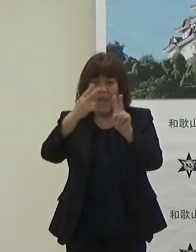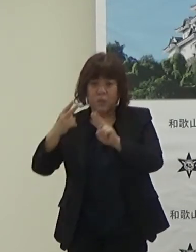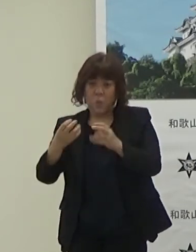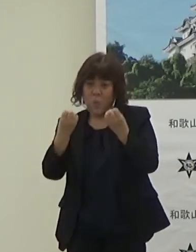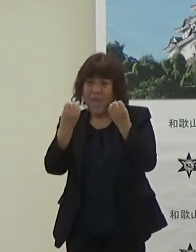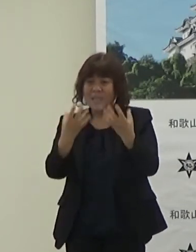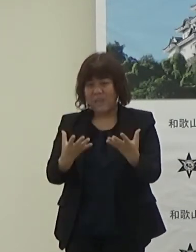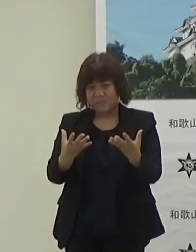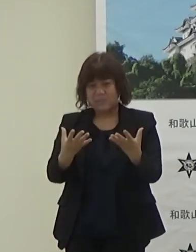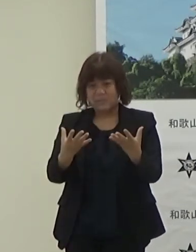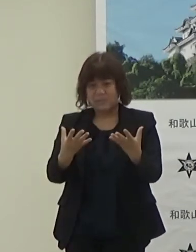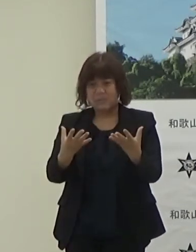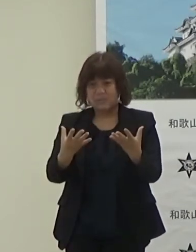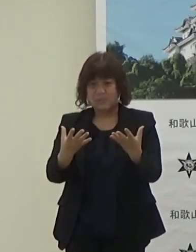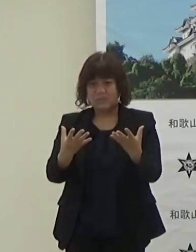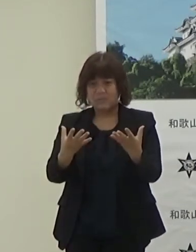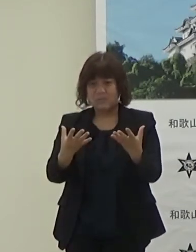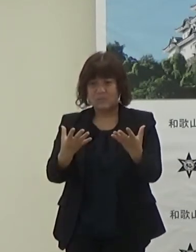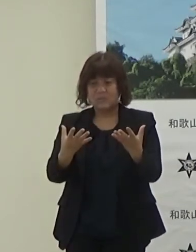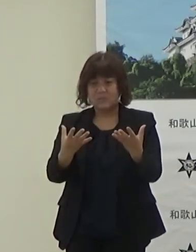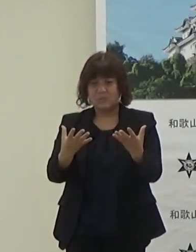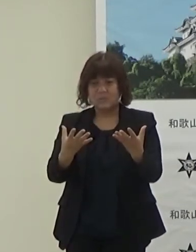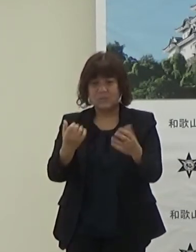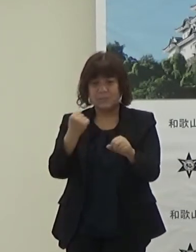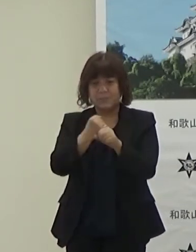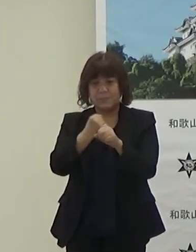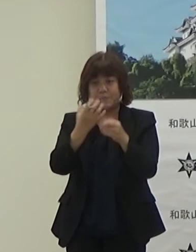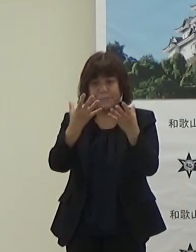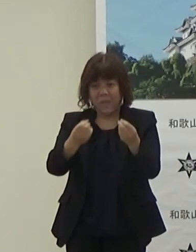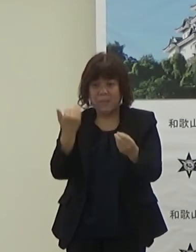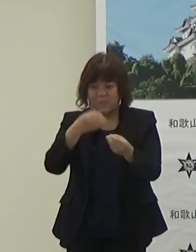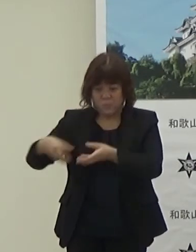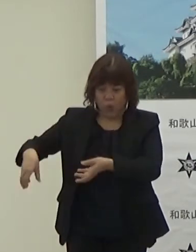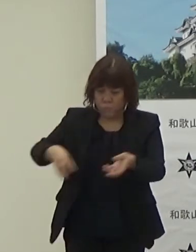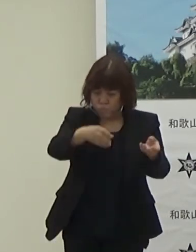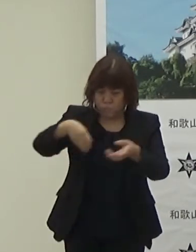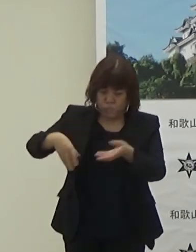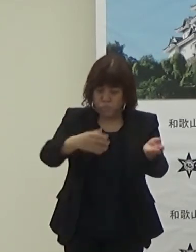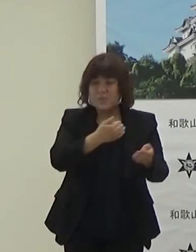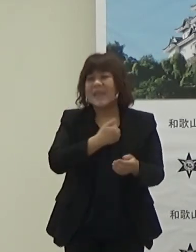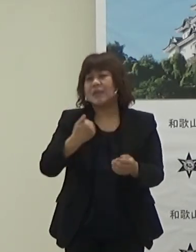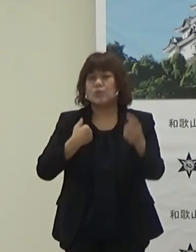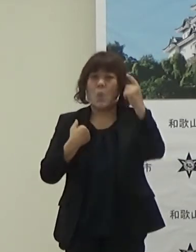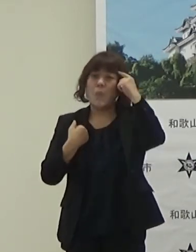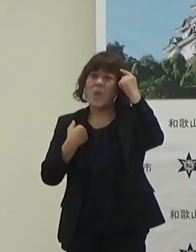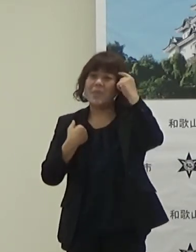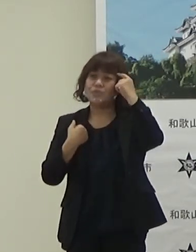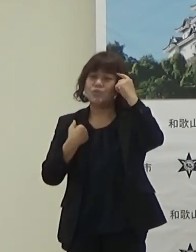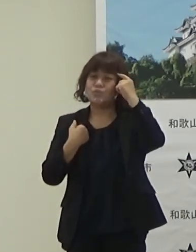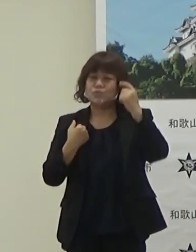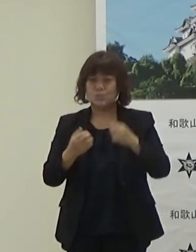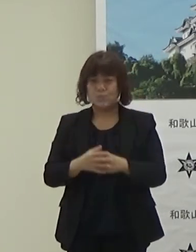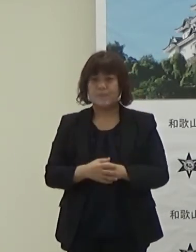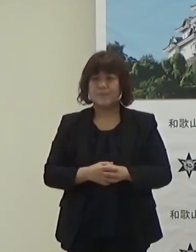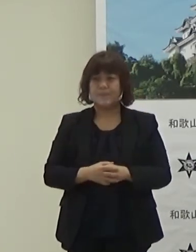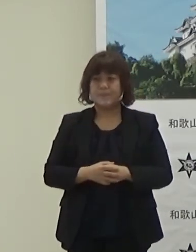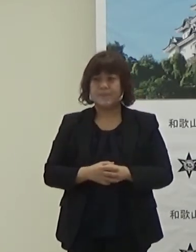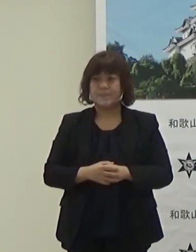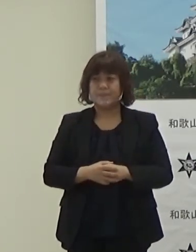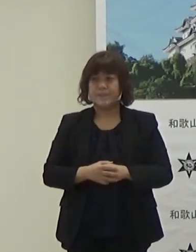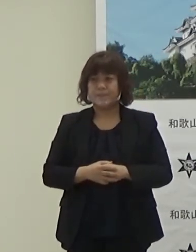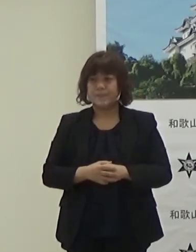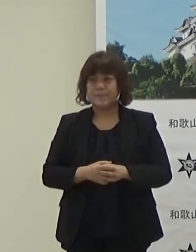更新した水管橋で水も送れるという状態になると思います